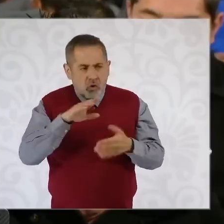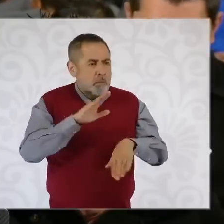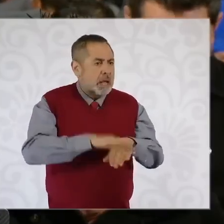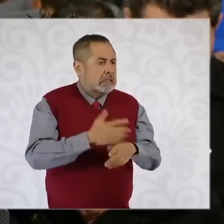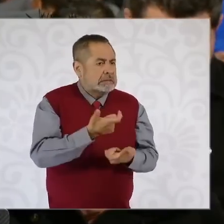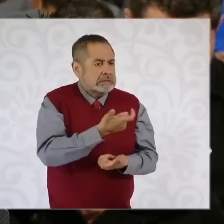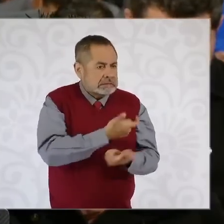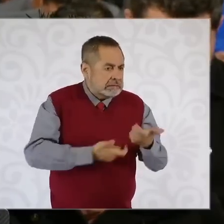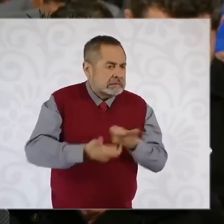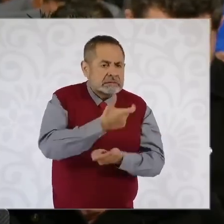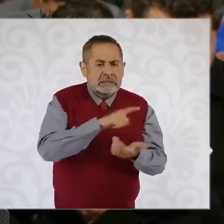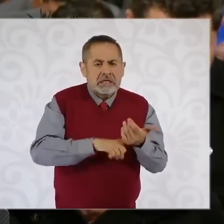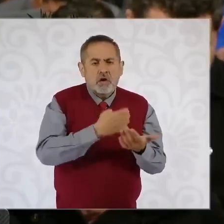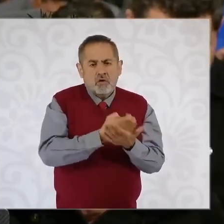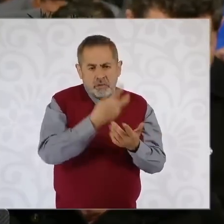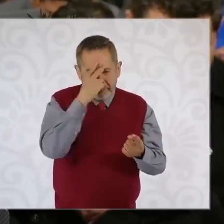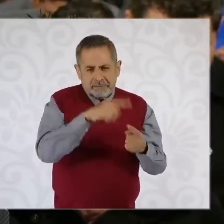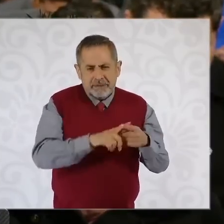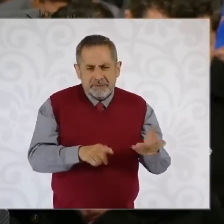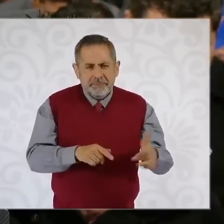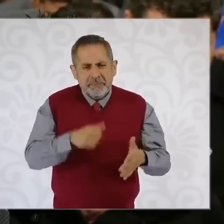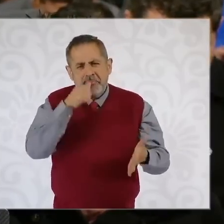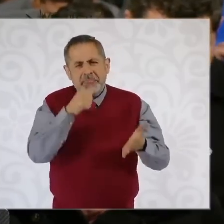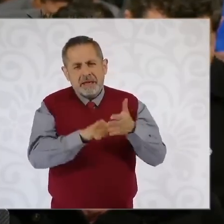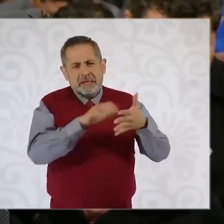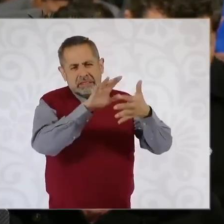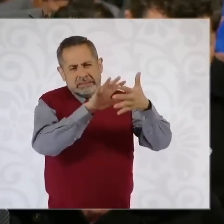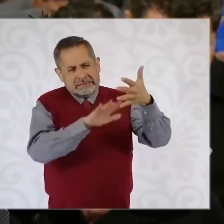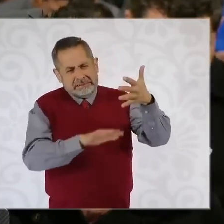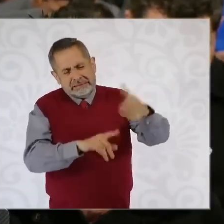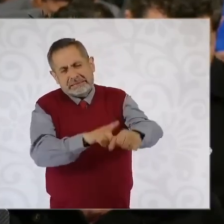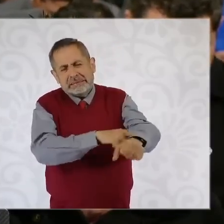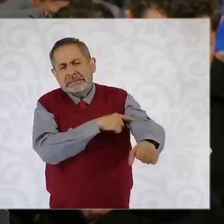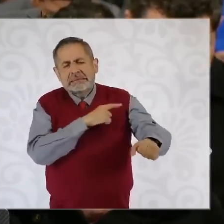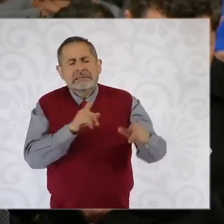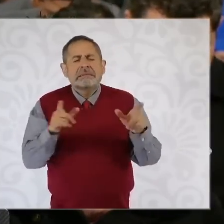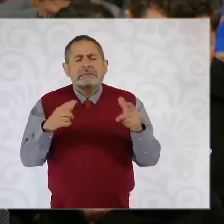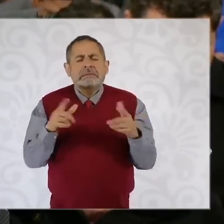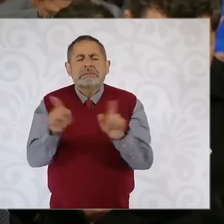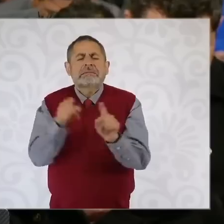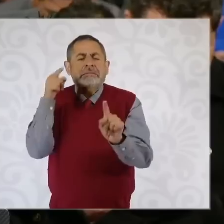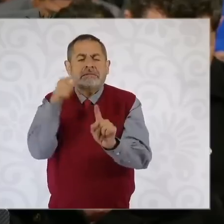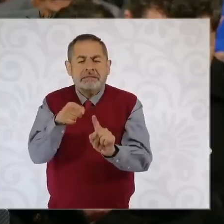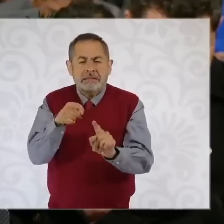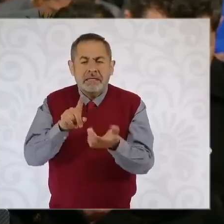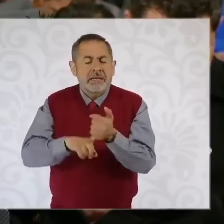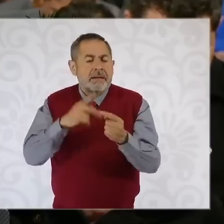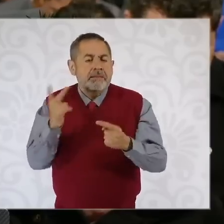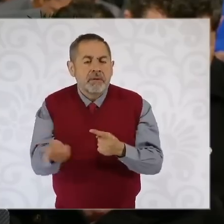mexicana eh la la carta es un poco extensa pero nada más me voy a enfocar en la pregunta que los